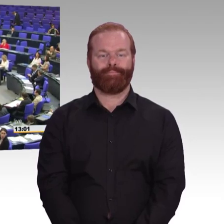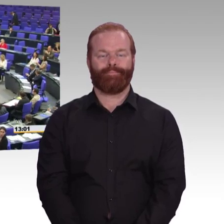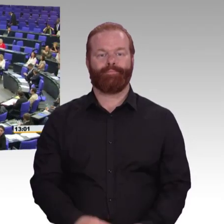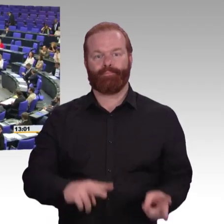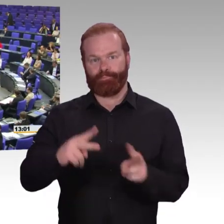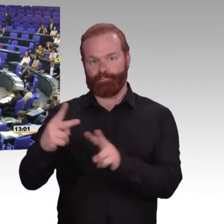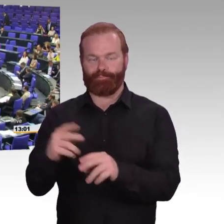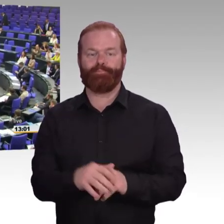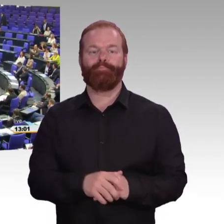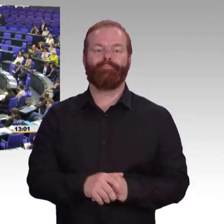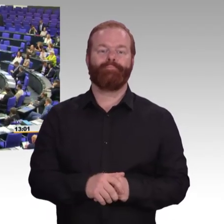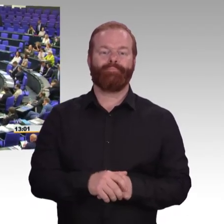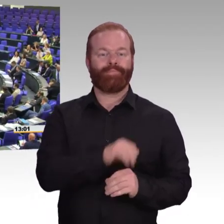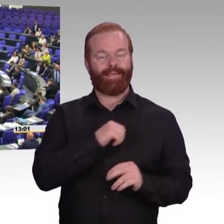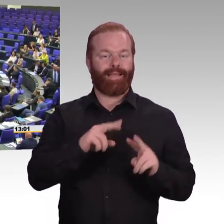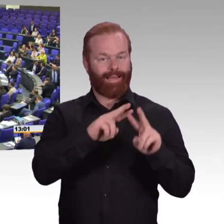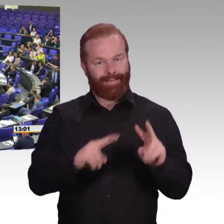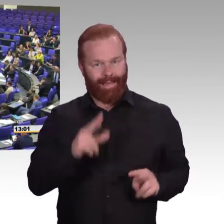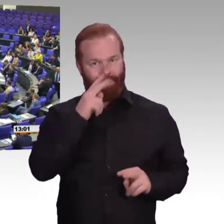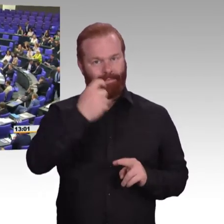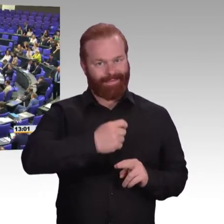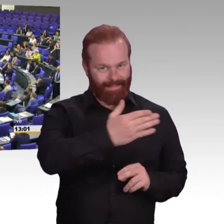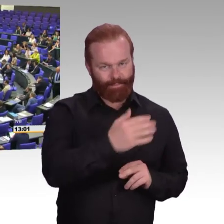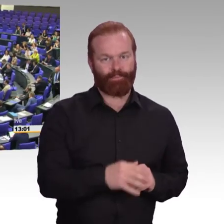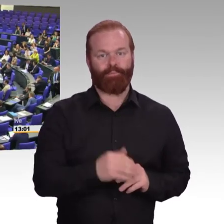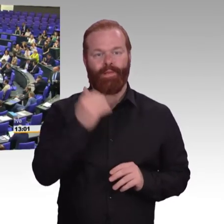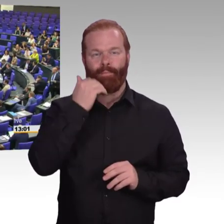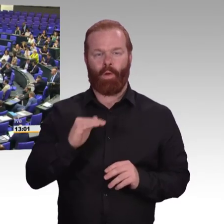wir feiern in diesem Jahr ein großartiges Jubiläum.